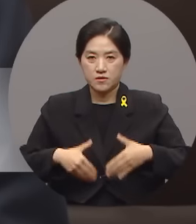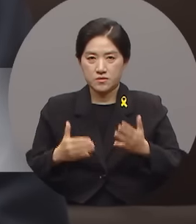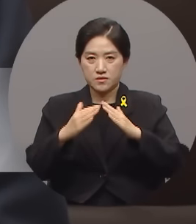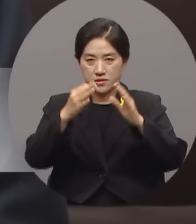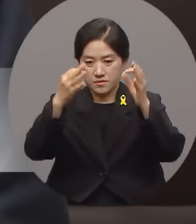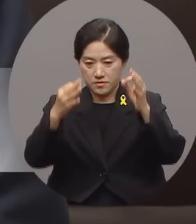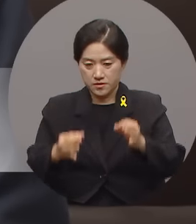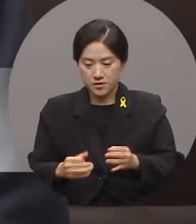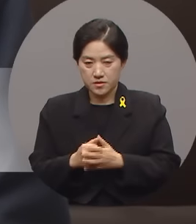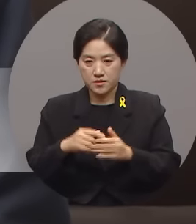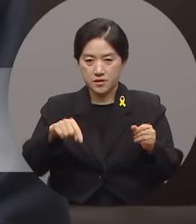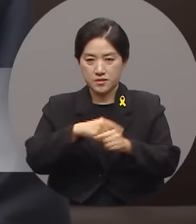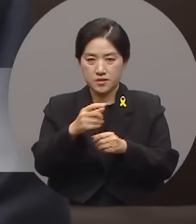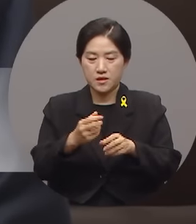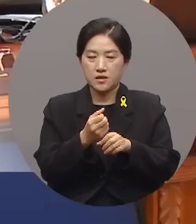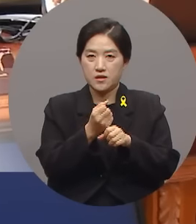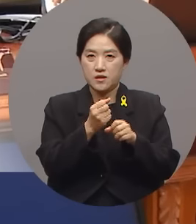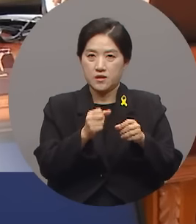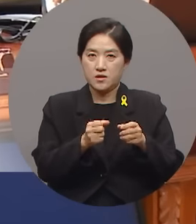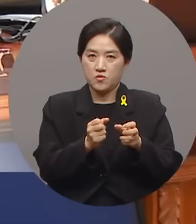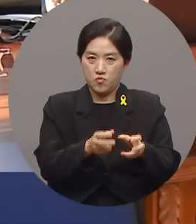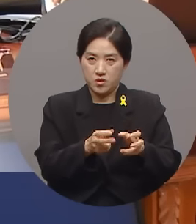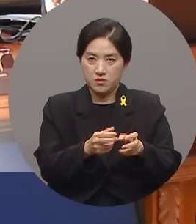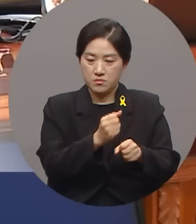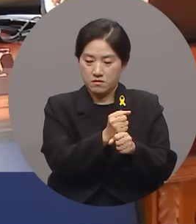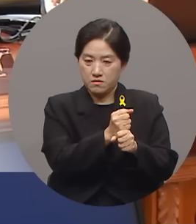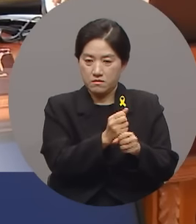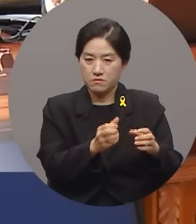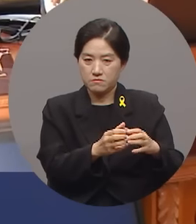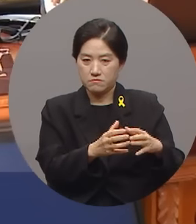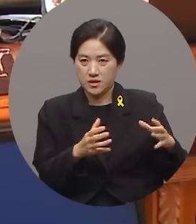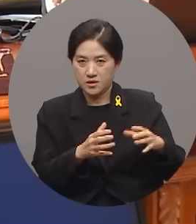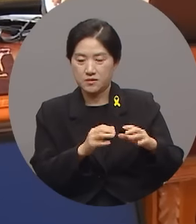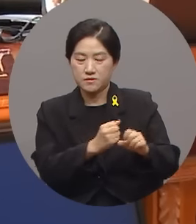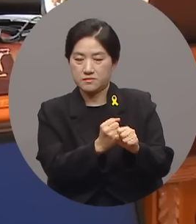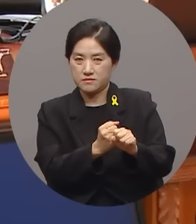완화해 집값을 낮췄고 탈원전으로 망가진 원전 생태계를 살려 산업 경쟁력을